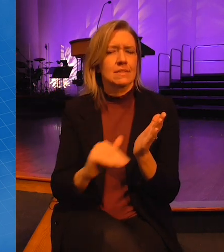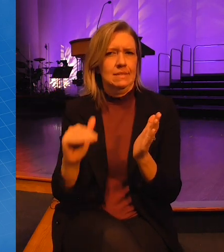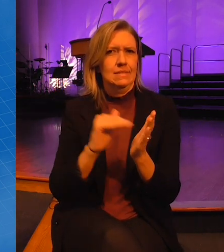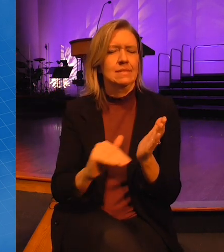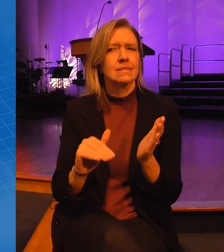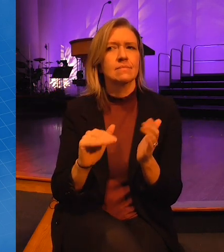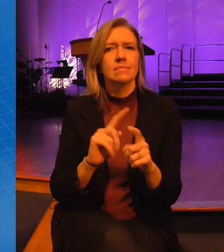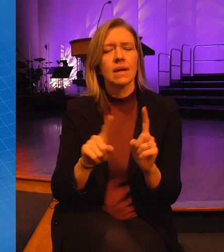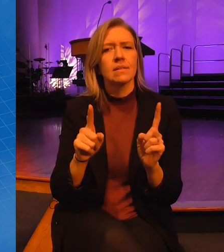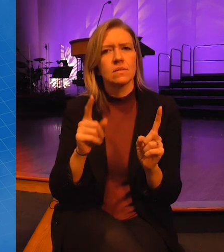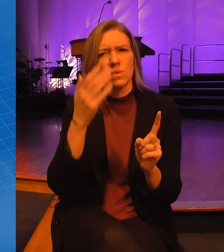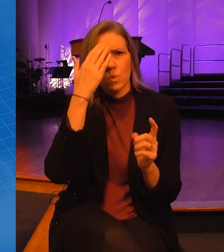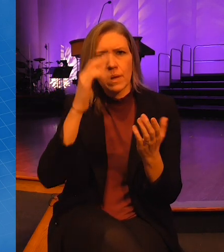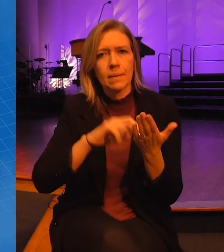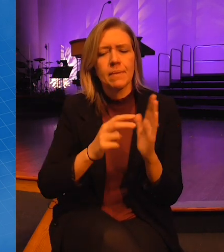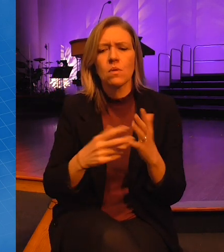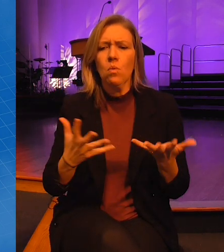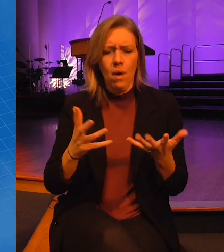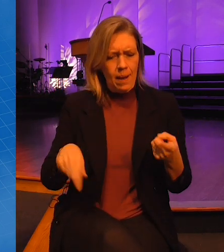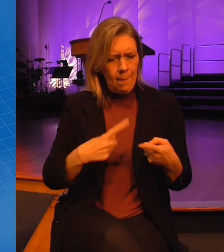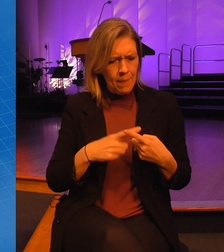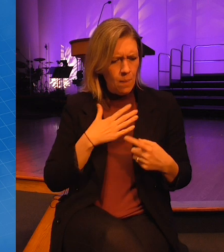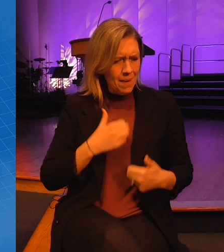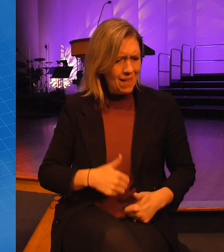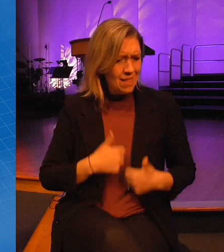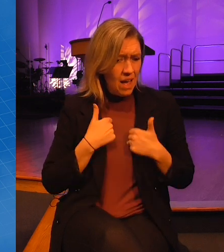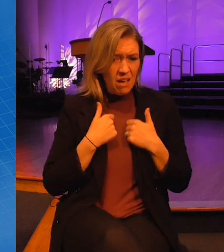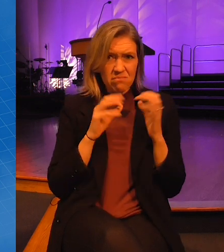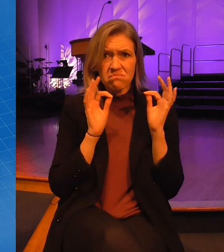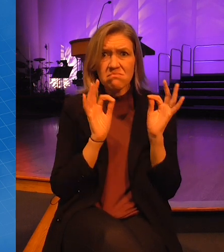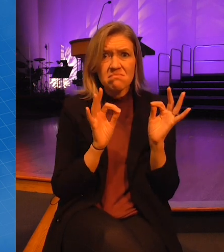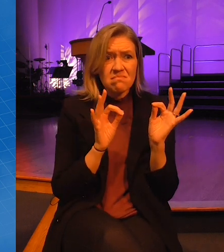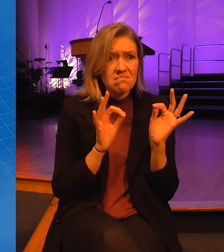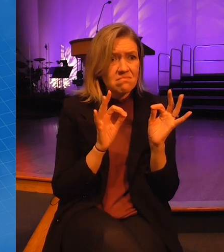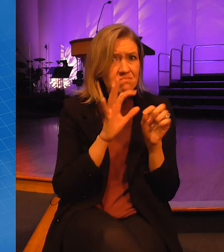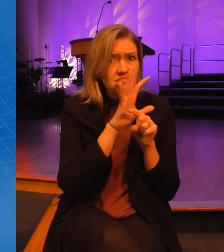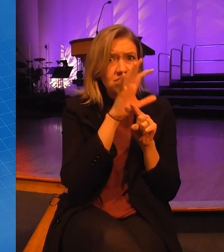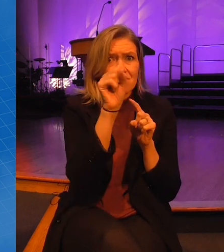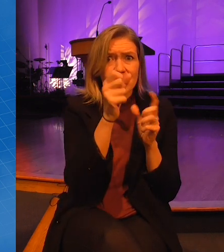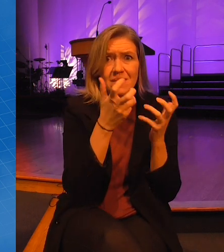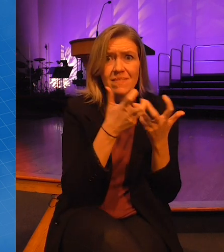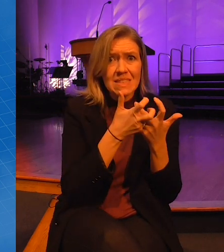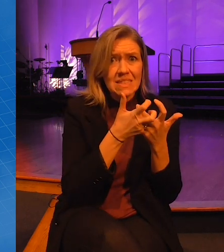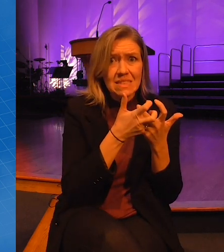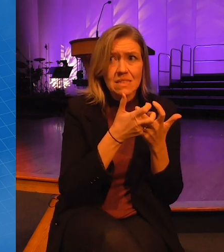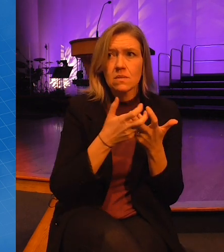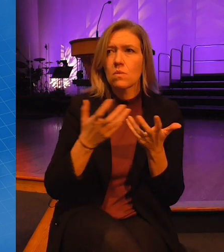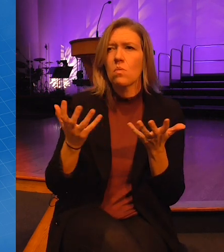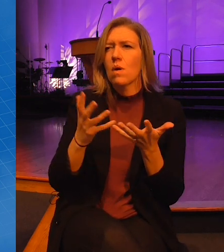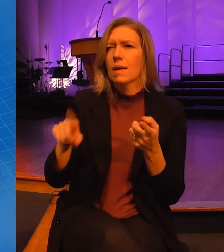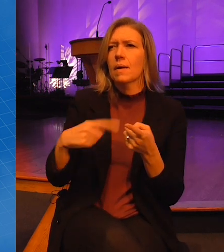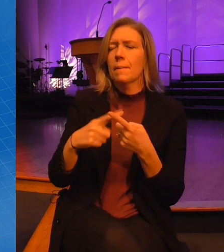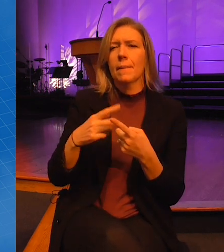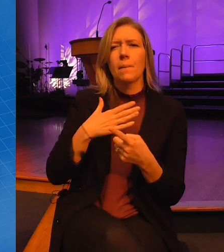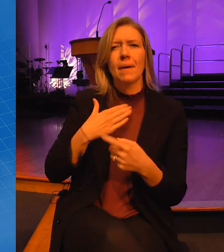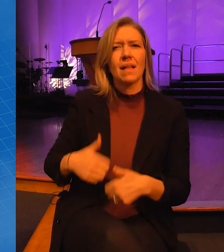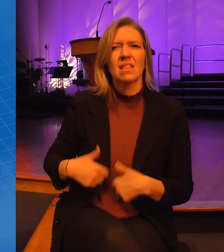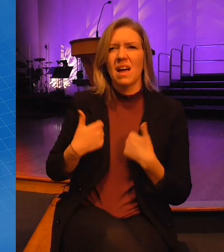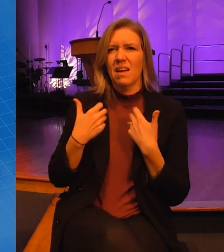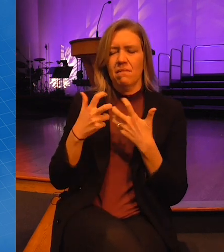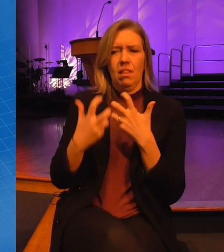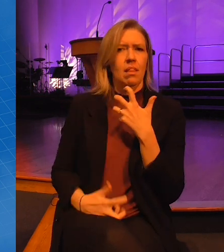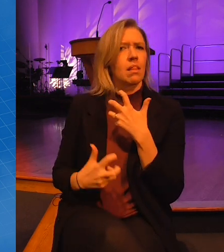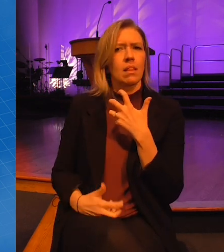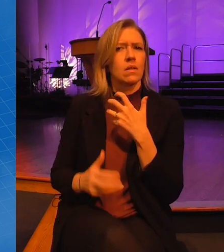resuena en mi vida y lo que ya no resuena y de Donna Marova no lo haré